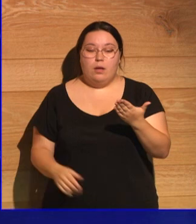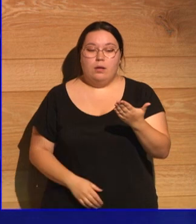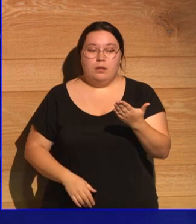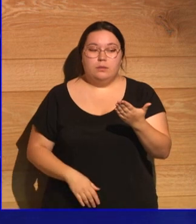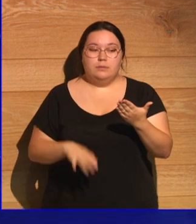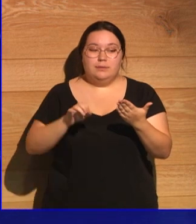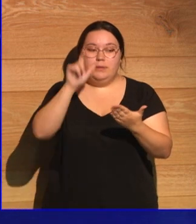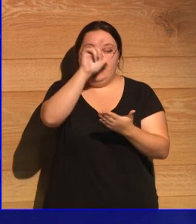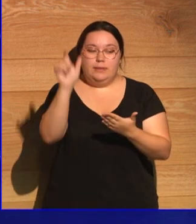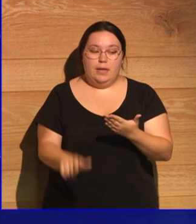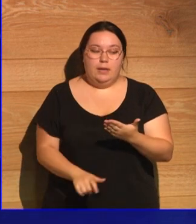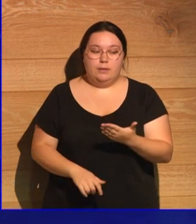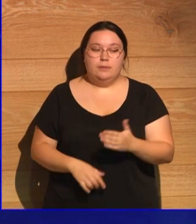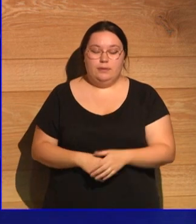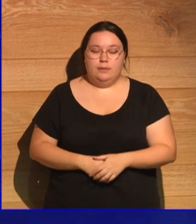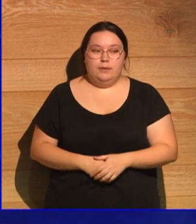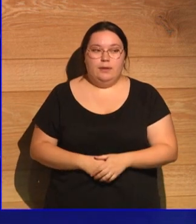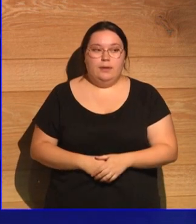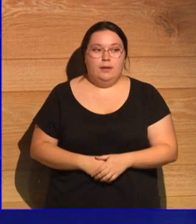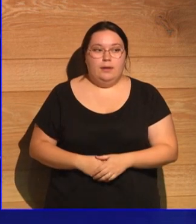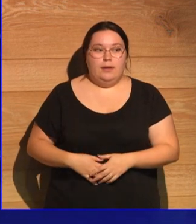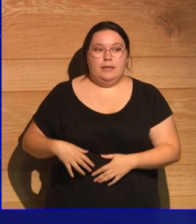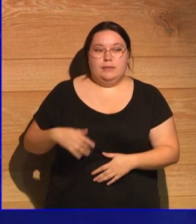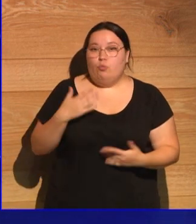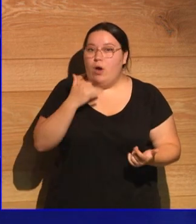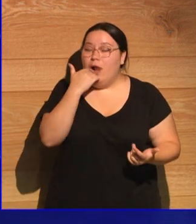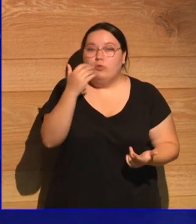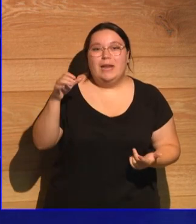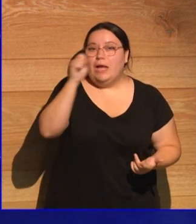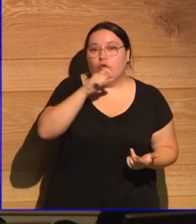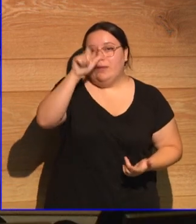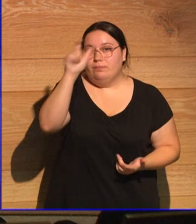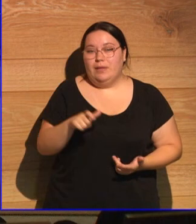es el canto de la fundación de Aroma. Entonces en Italia, la Eneida es